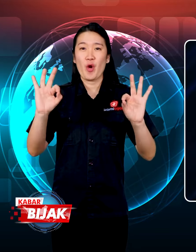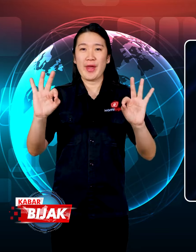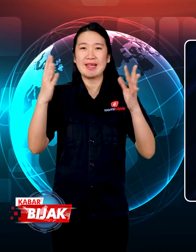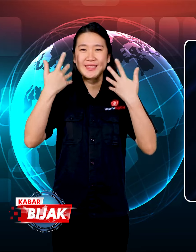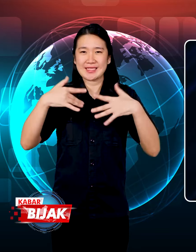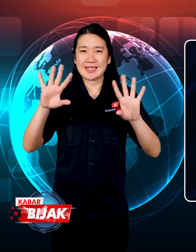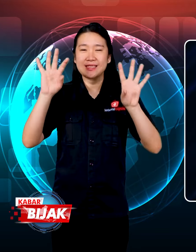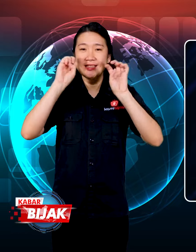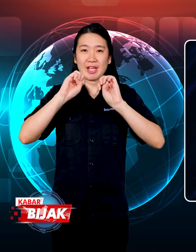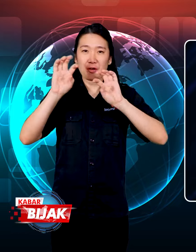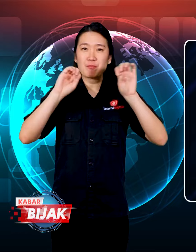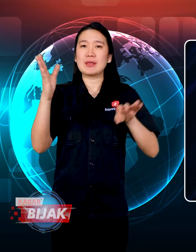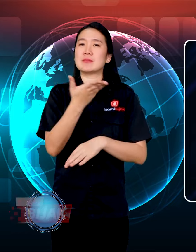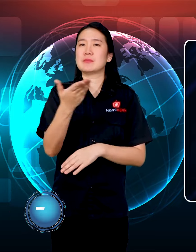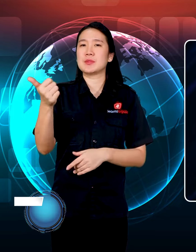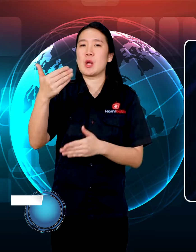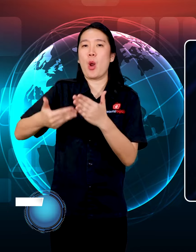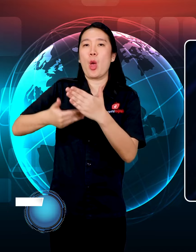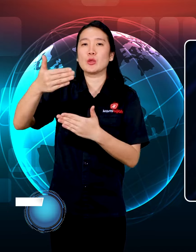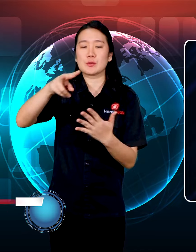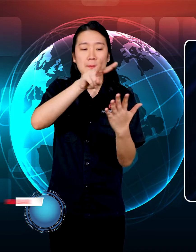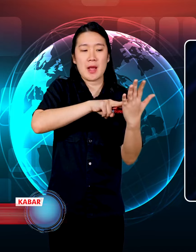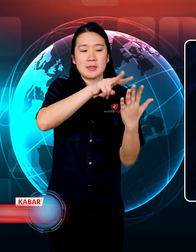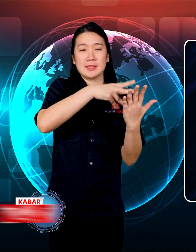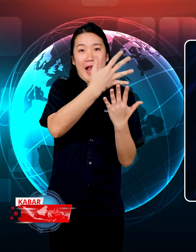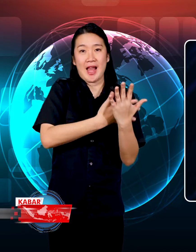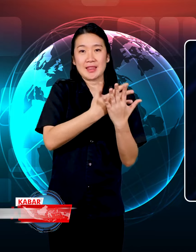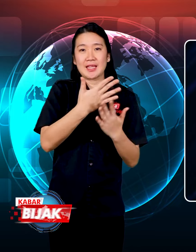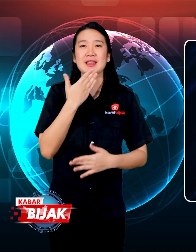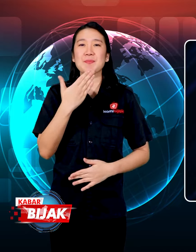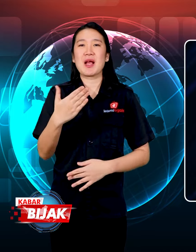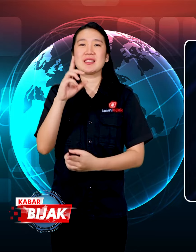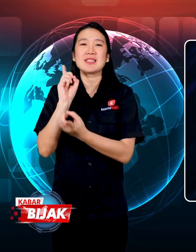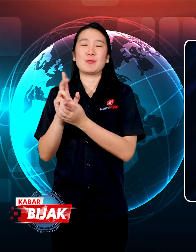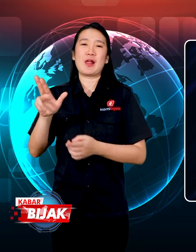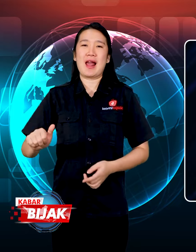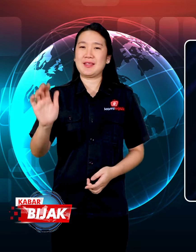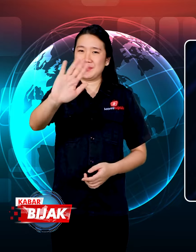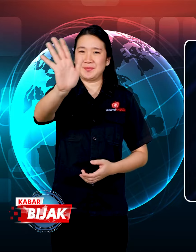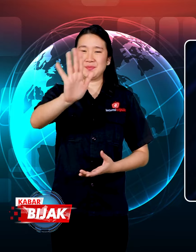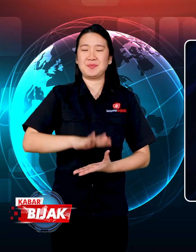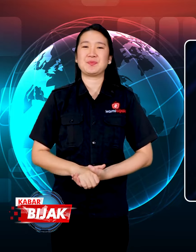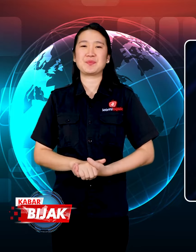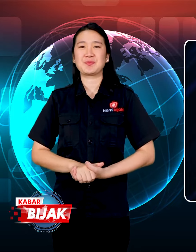Oke sekian, selanjutnya silakan membaca di artikel. Terima kasih. Sampai jumpa.